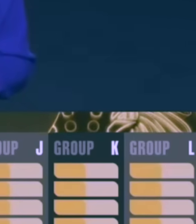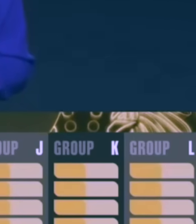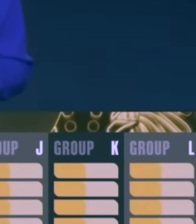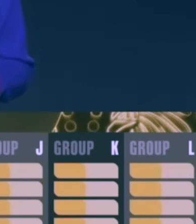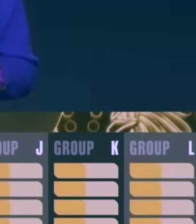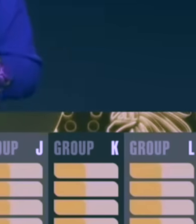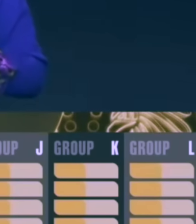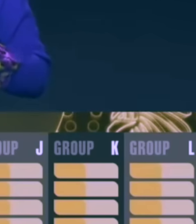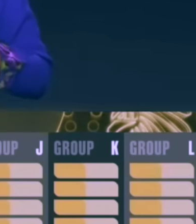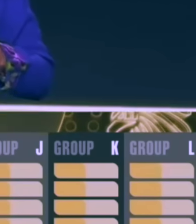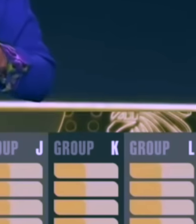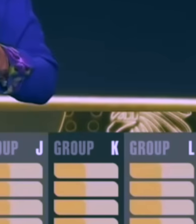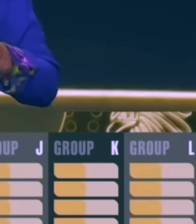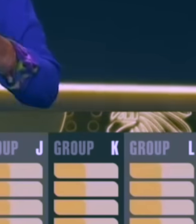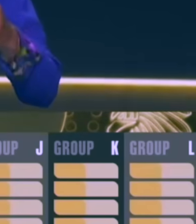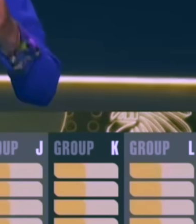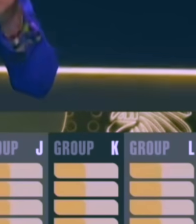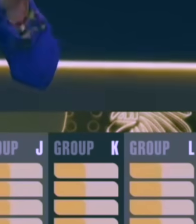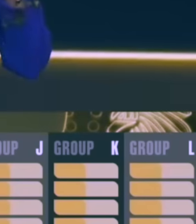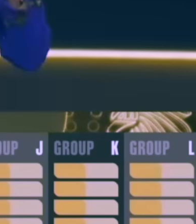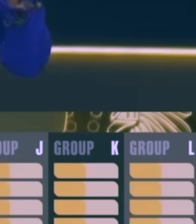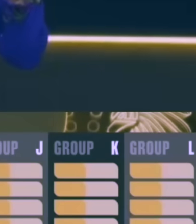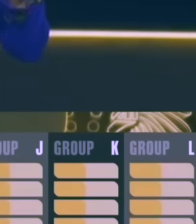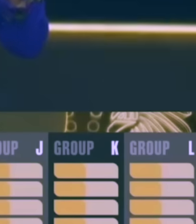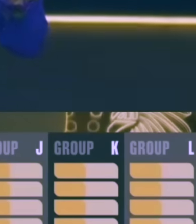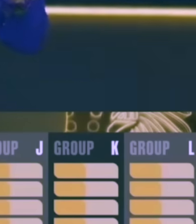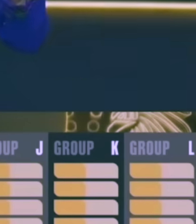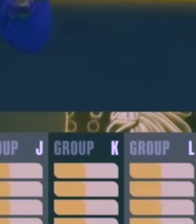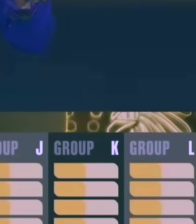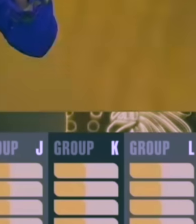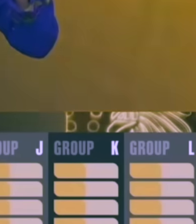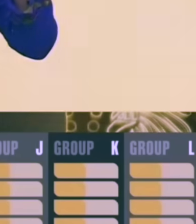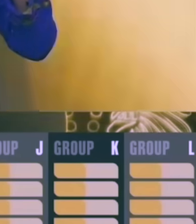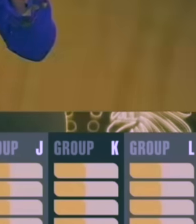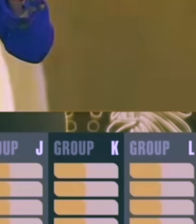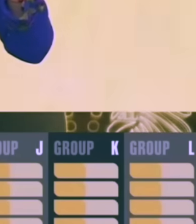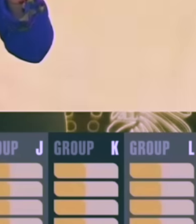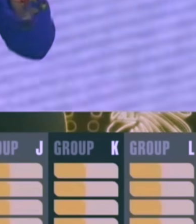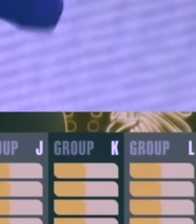lo orgullosa que está de ser mexicana. Antes de revolver las bolitas y sacar el nombre de México,